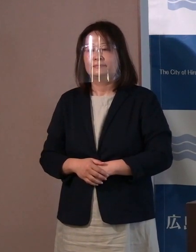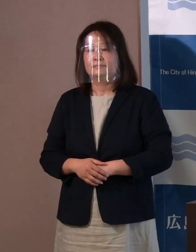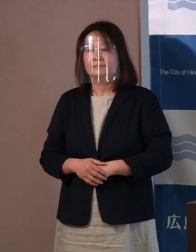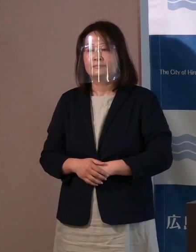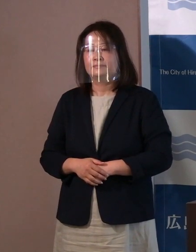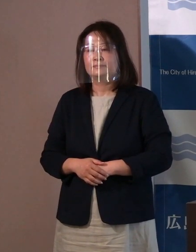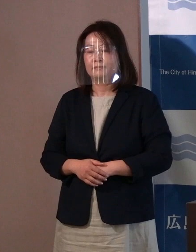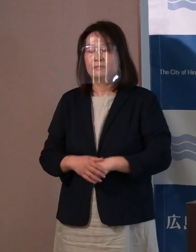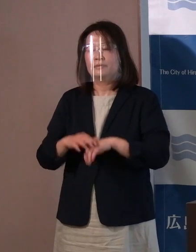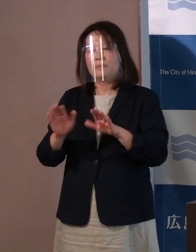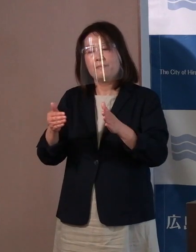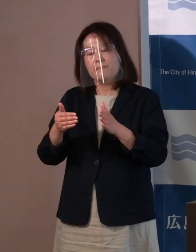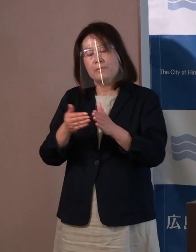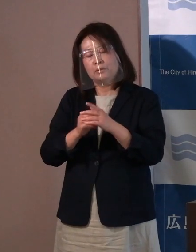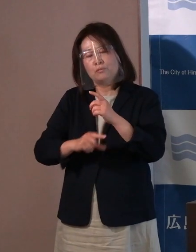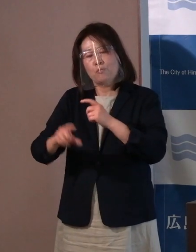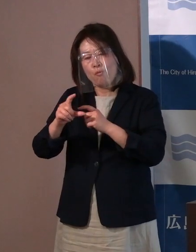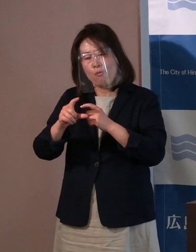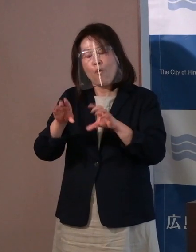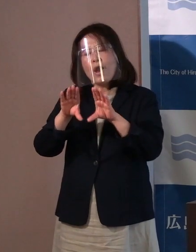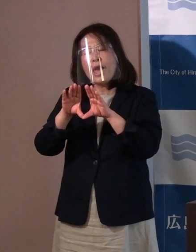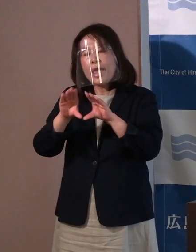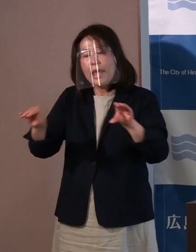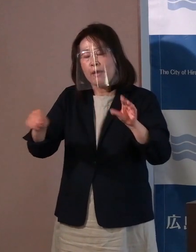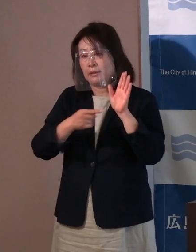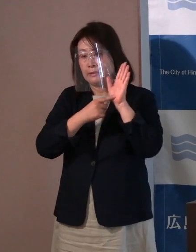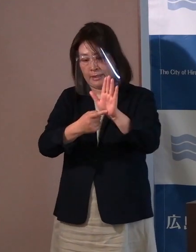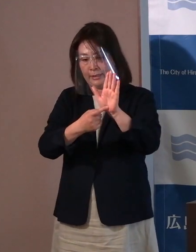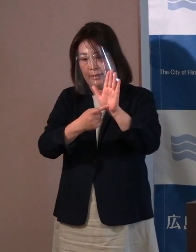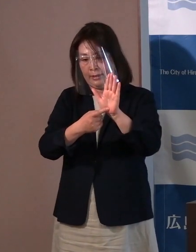これまで以上に 平和宣言の内容を広く世界に発信して､